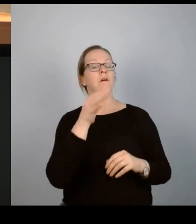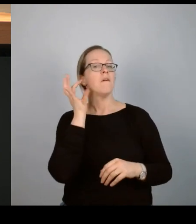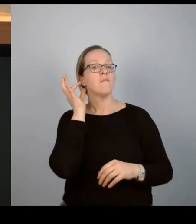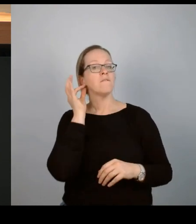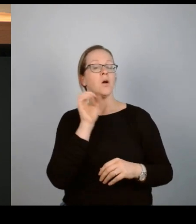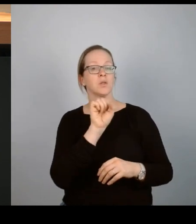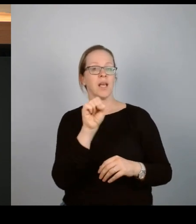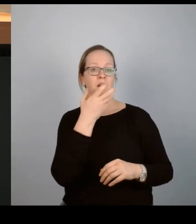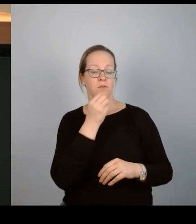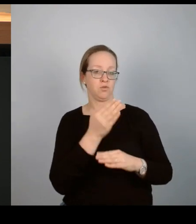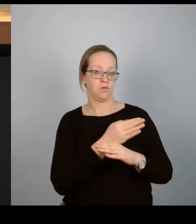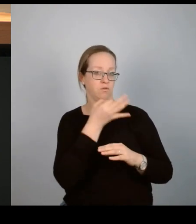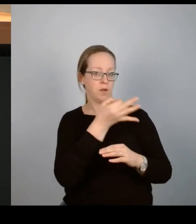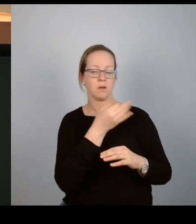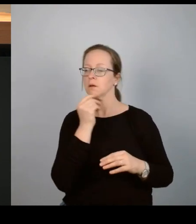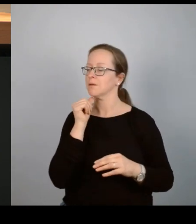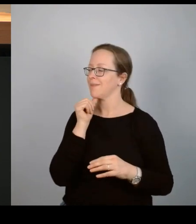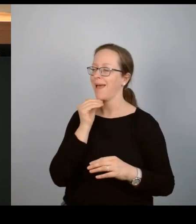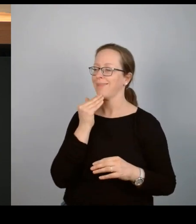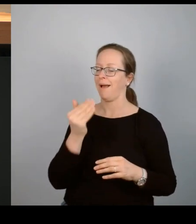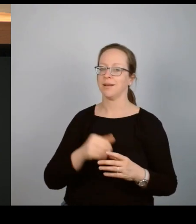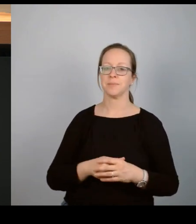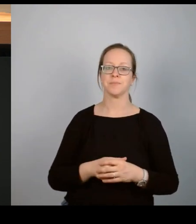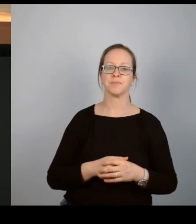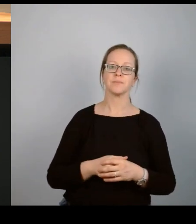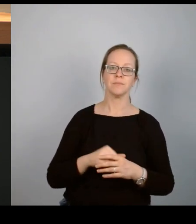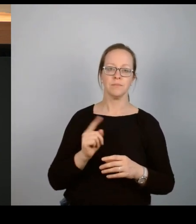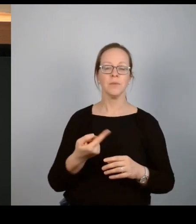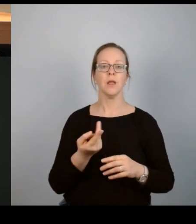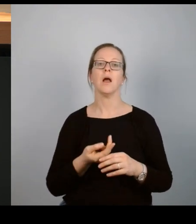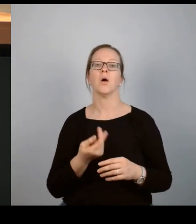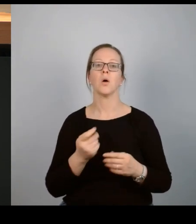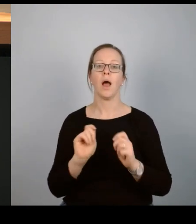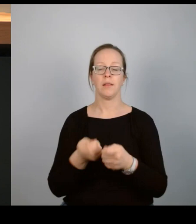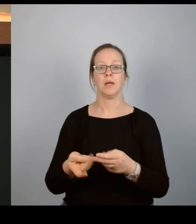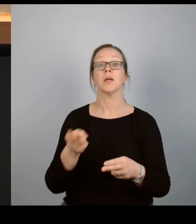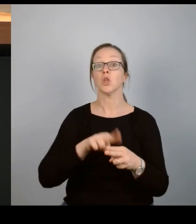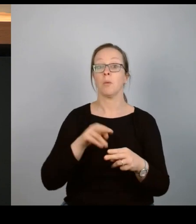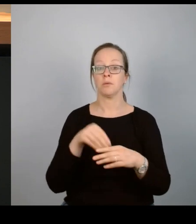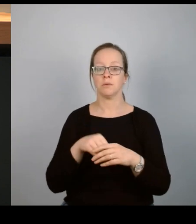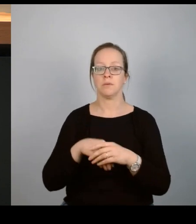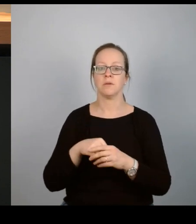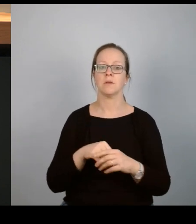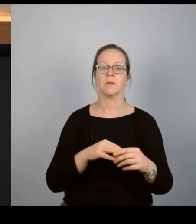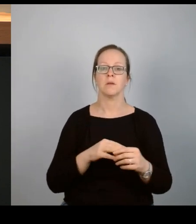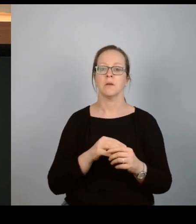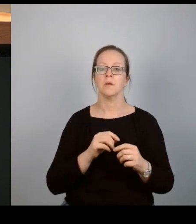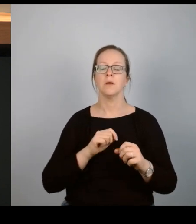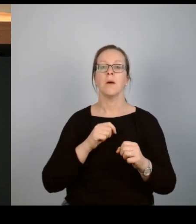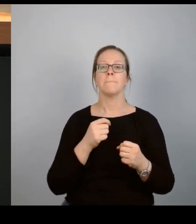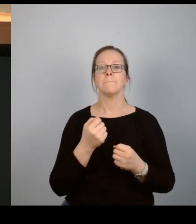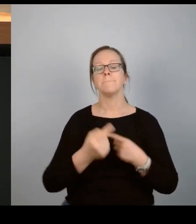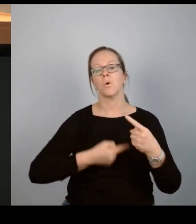Sie erwähnen den Umweltverbund und das Fahrrad. Das ist gut. Aber die Fußgängerin, die Verkehrssicherheit, wieder Sharg